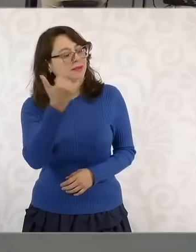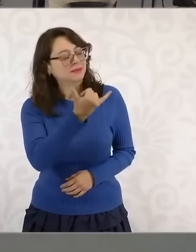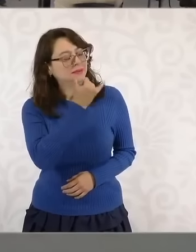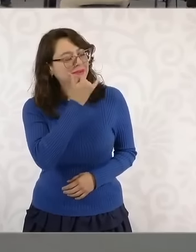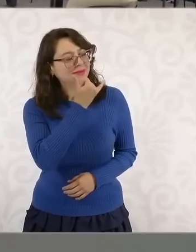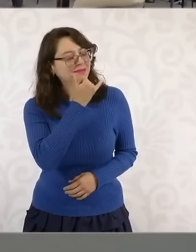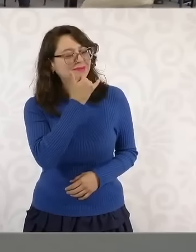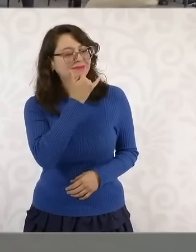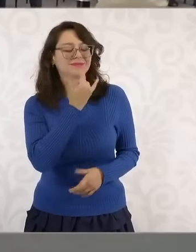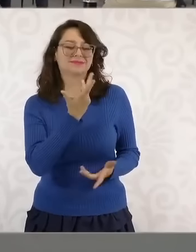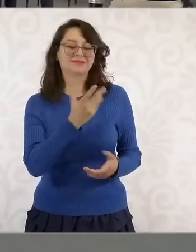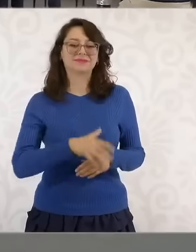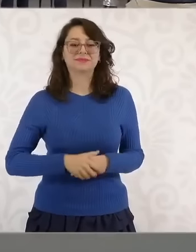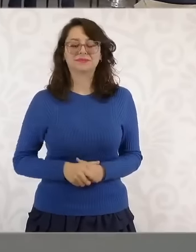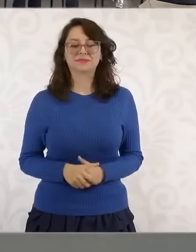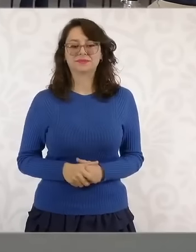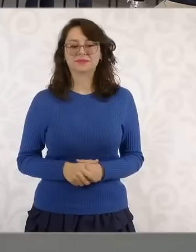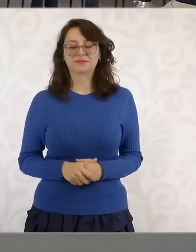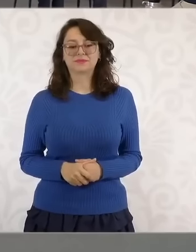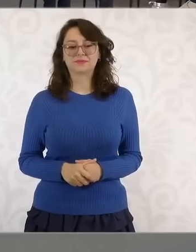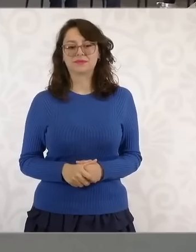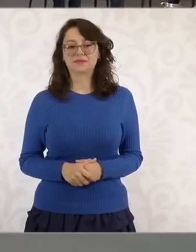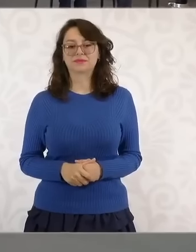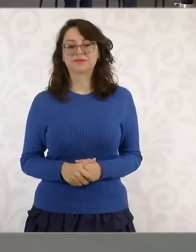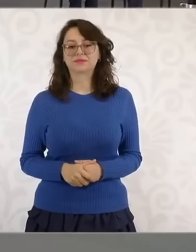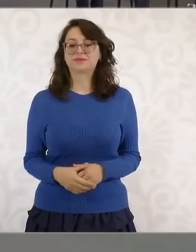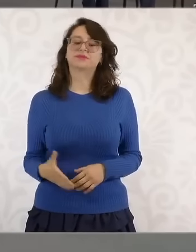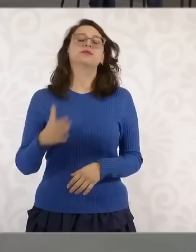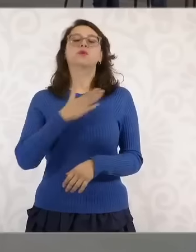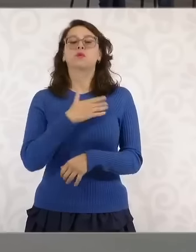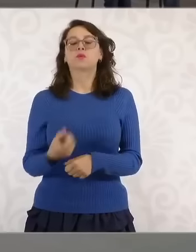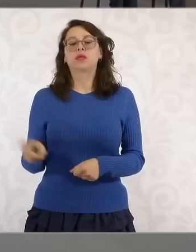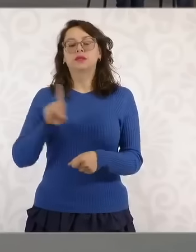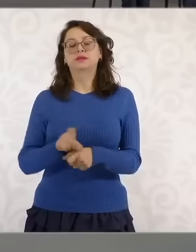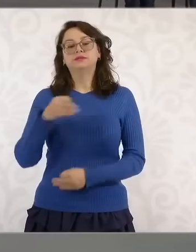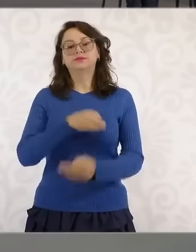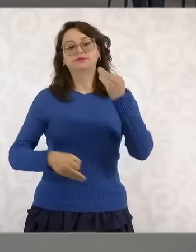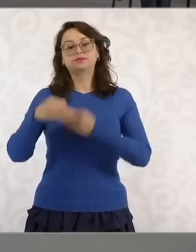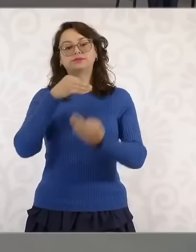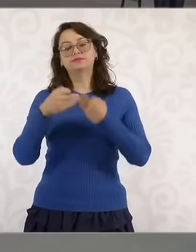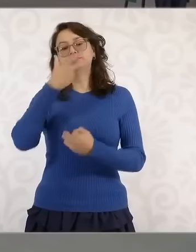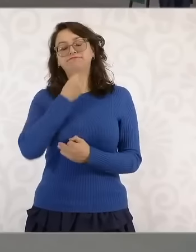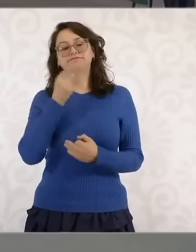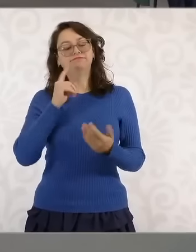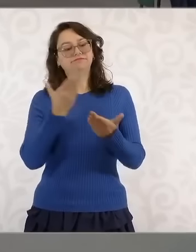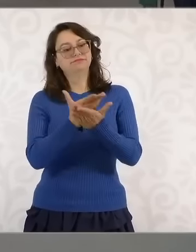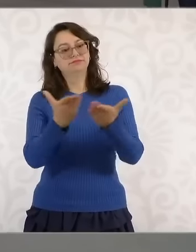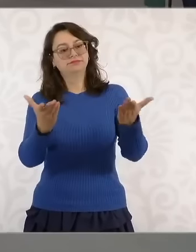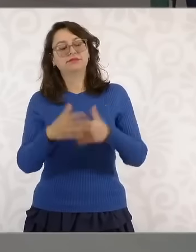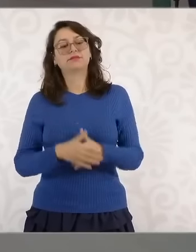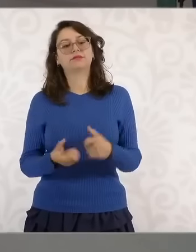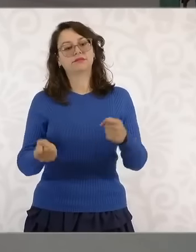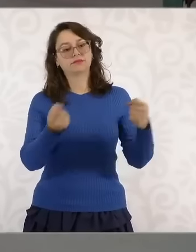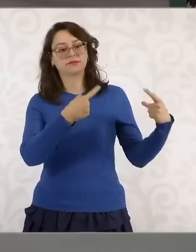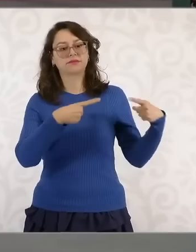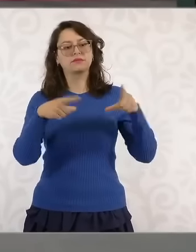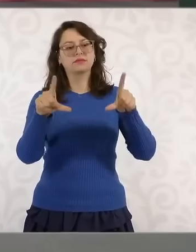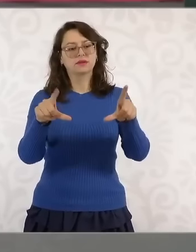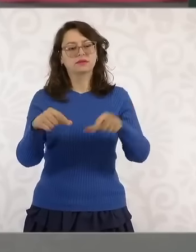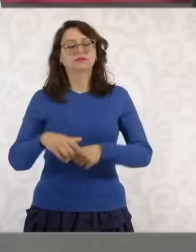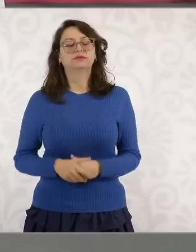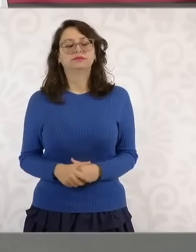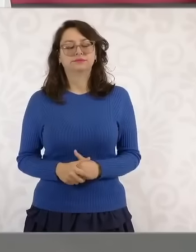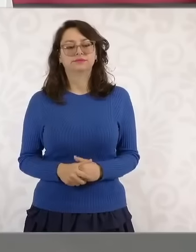Listo. Muy buenos días a todas y a todos. La siguiente lámina, por favor. Eh, el día de hoy